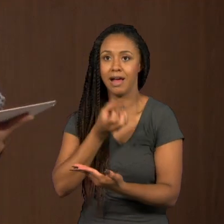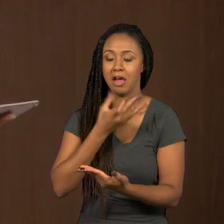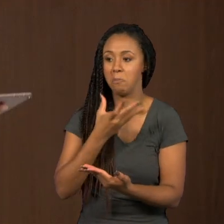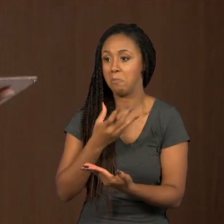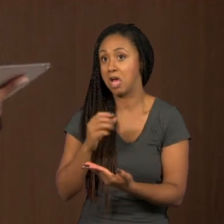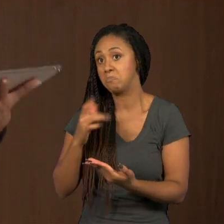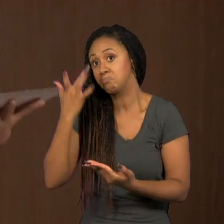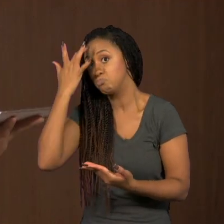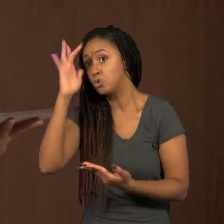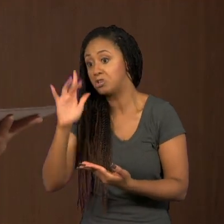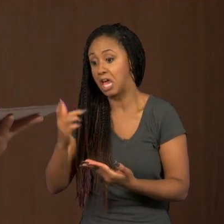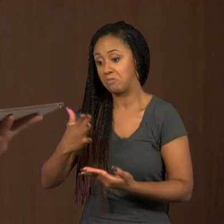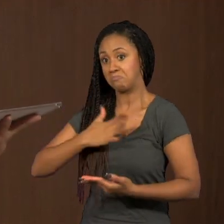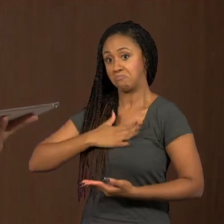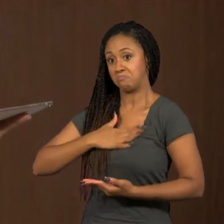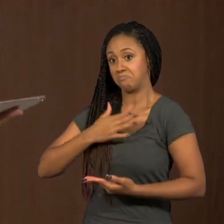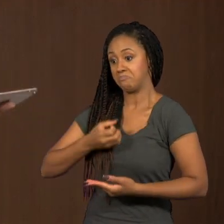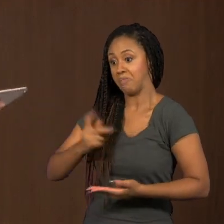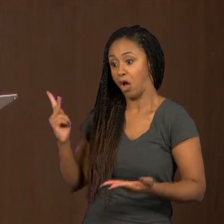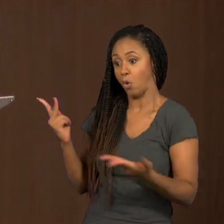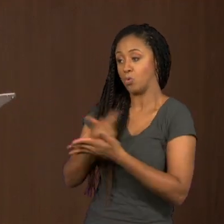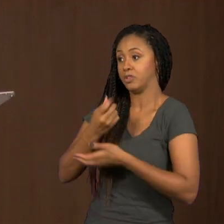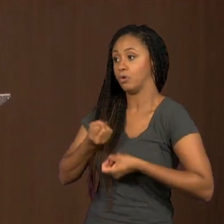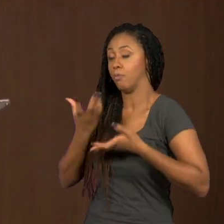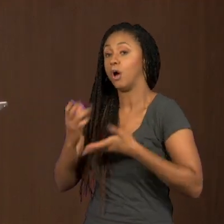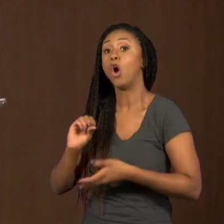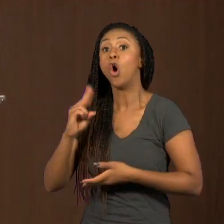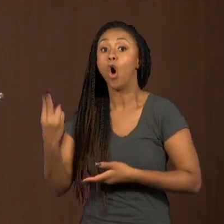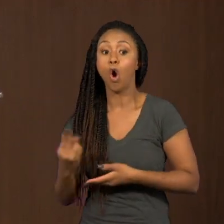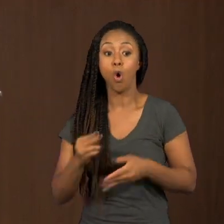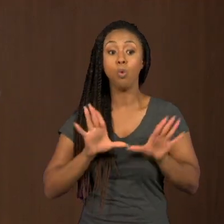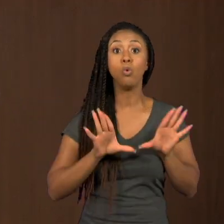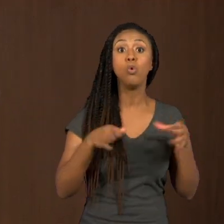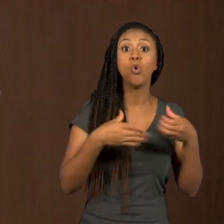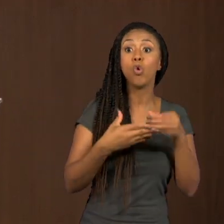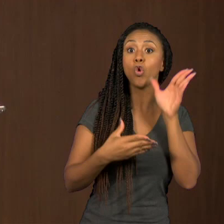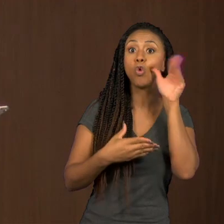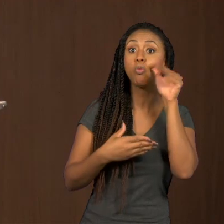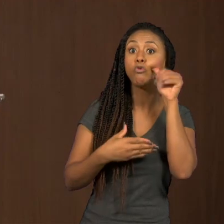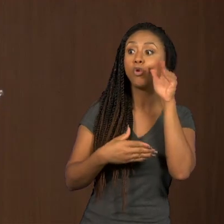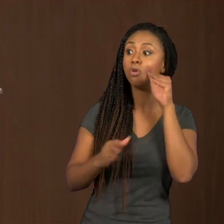UMA EXPERIÊNCIA QUE ELE TERIA TIDO? OU SÃO OS TRABALHADORES QUE ESTÃO DESCOBRINDO OS ENCANTOS